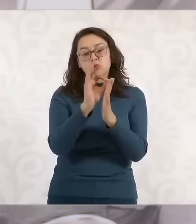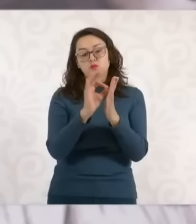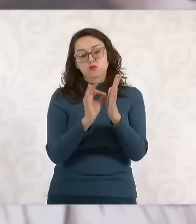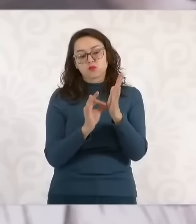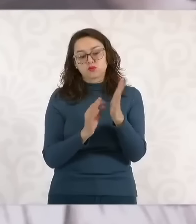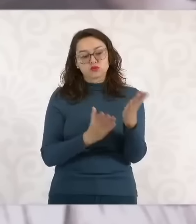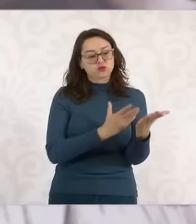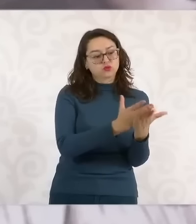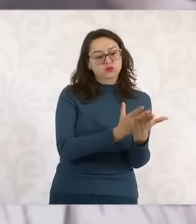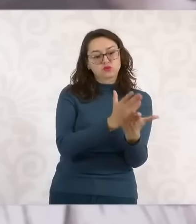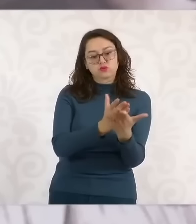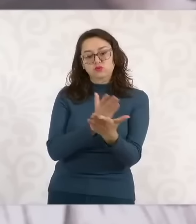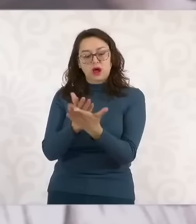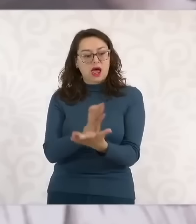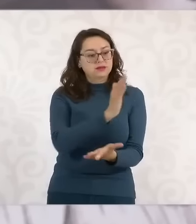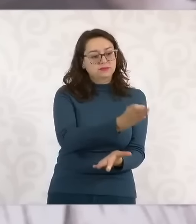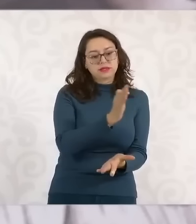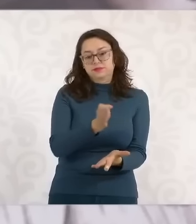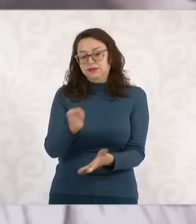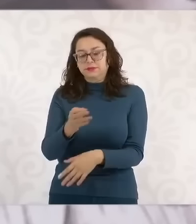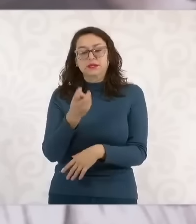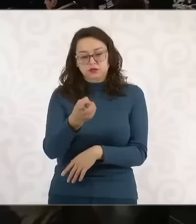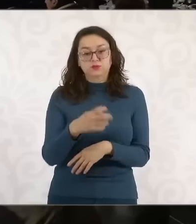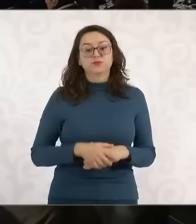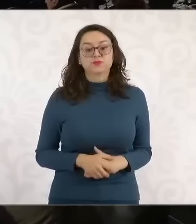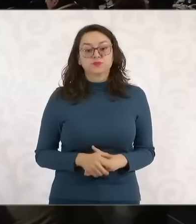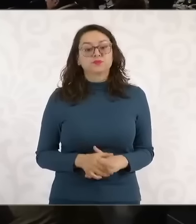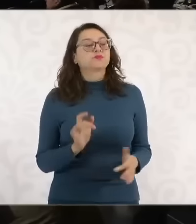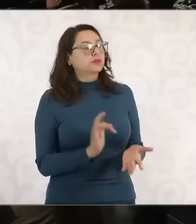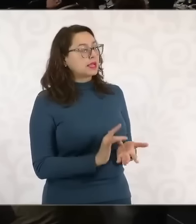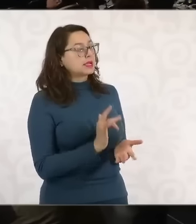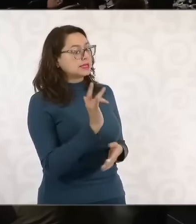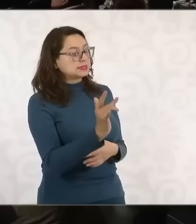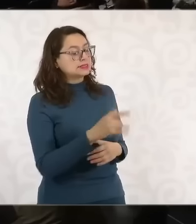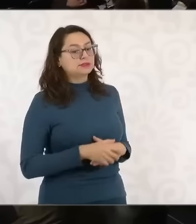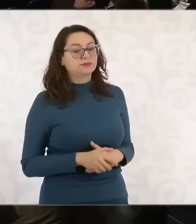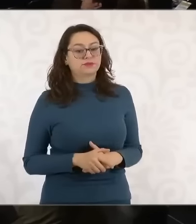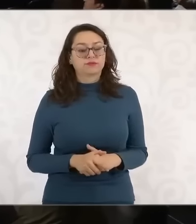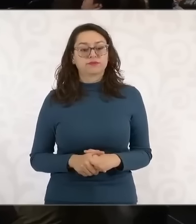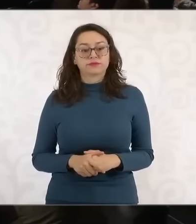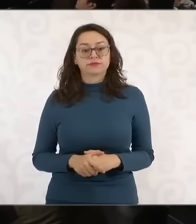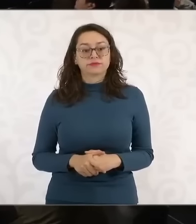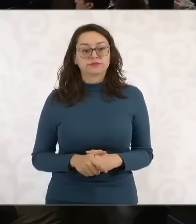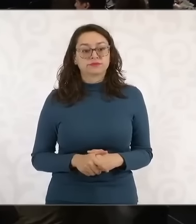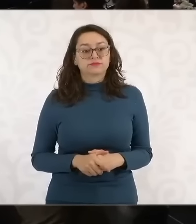propuso y qué puntos se aceptan y cómo queda. Muchas gracias a ti. Eh, este, otra pregunta.